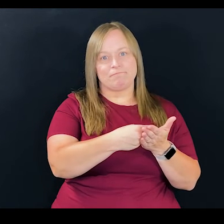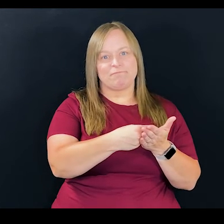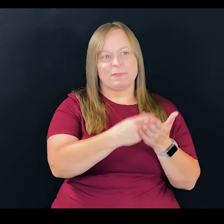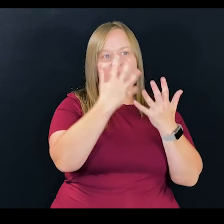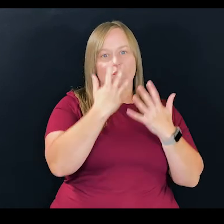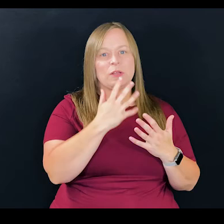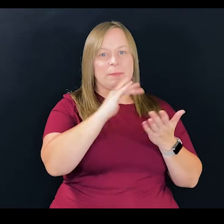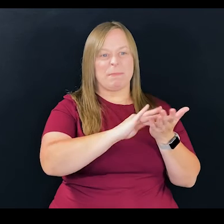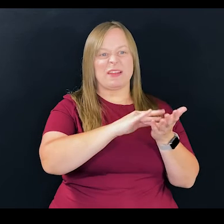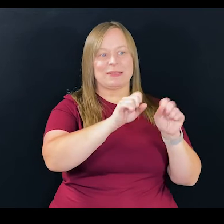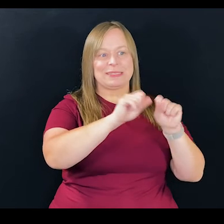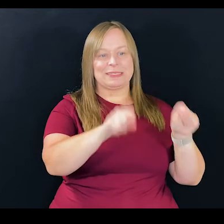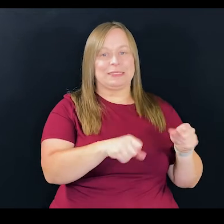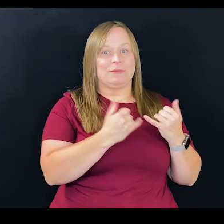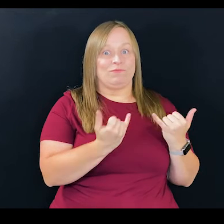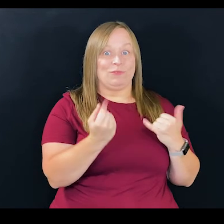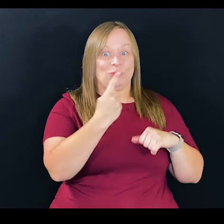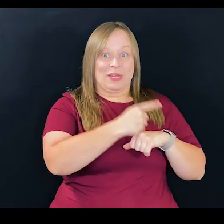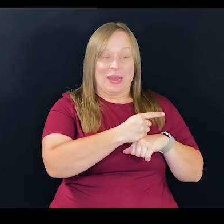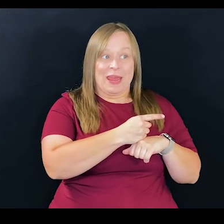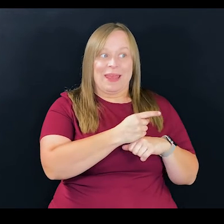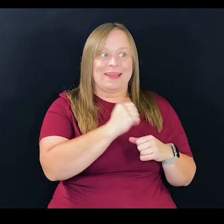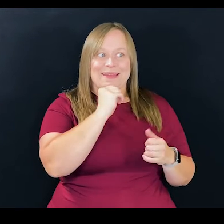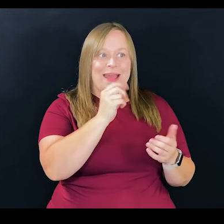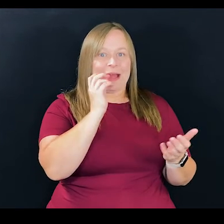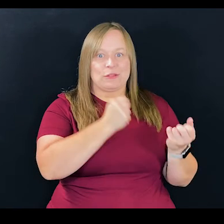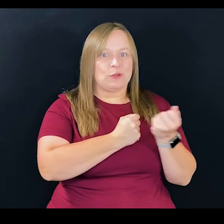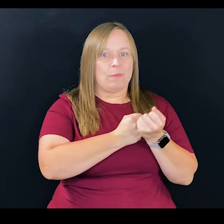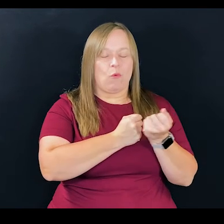y, desafortunadamente, el sistema médico que existe hoy